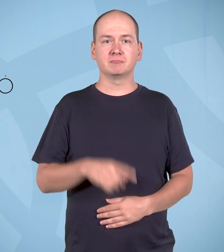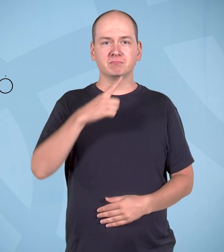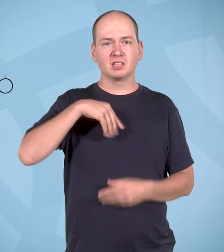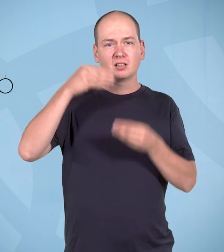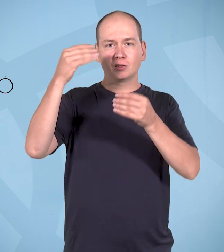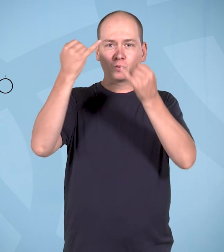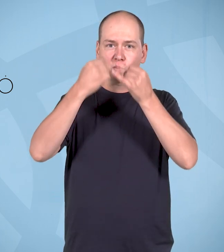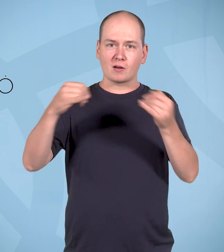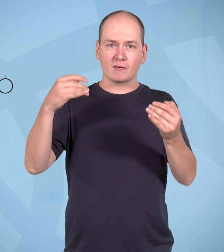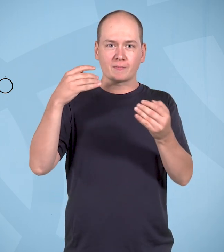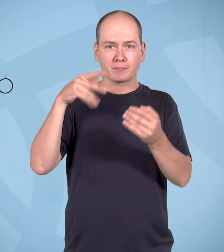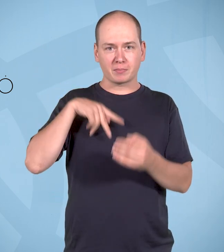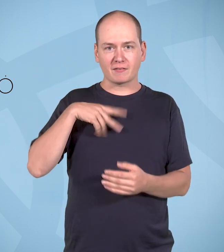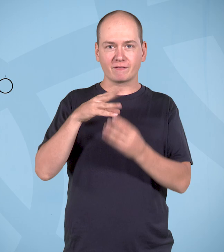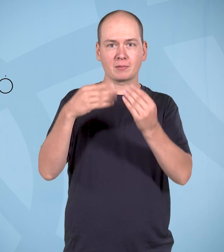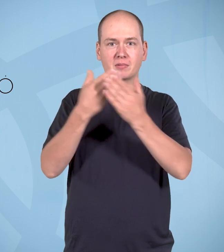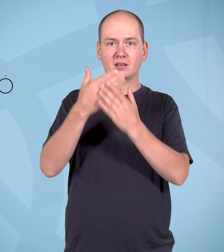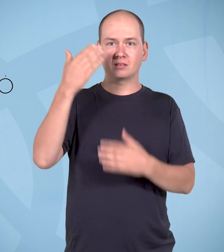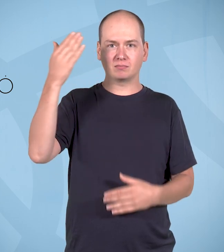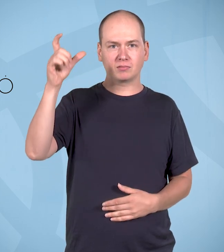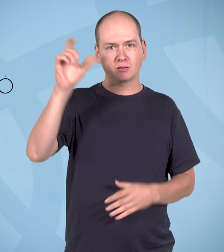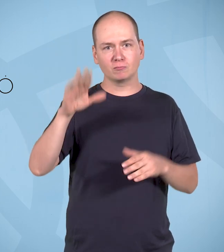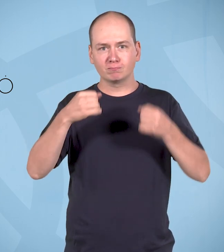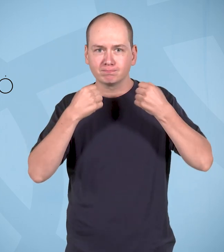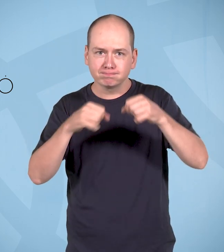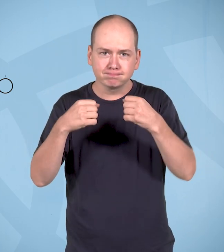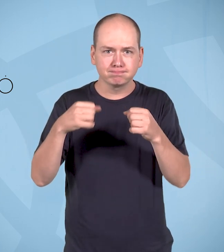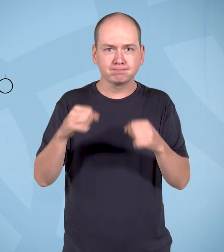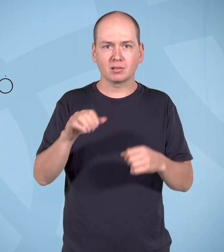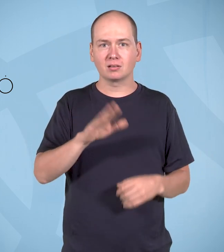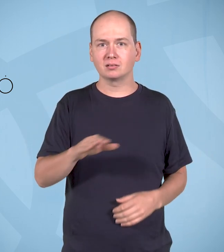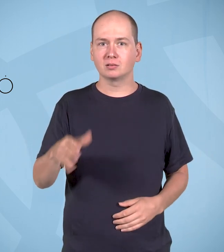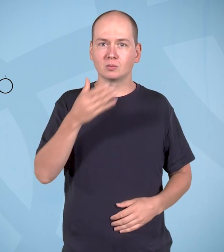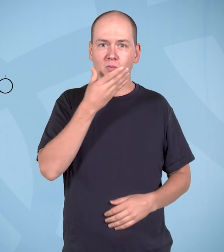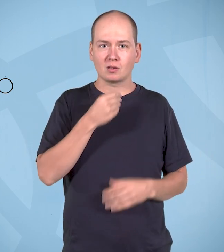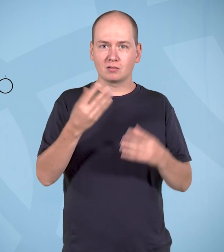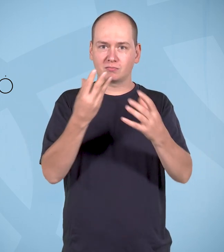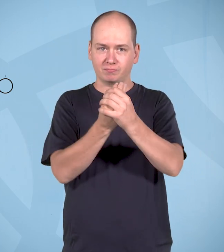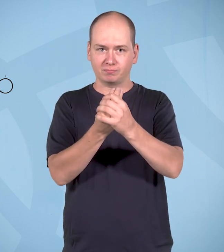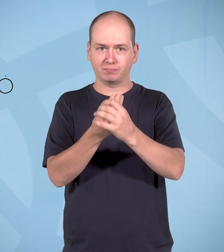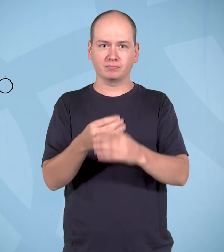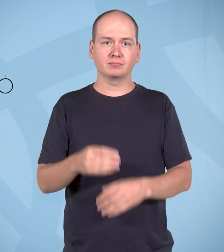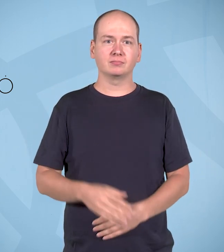Jaamme kunniapalkinnon lasten ja nuorten toiminnassa ansioituneelle vapaaehtoiselle.